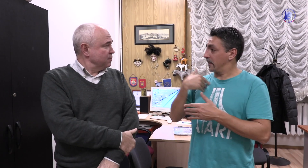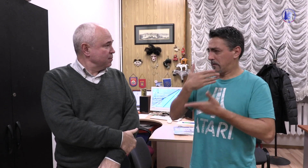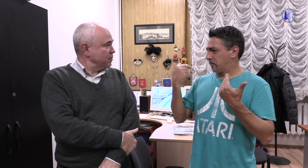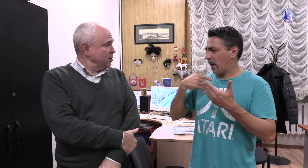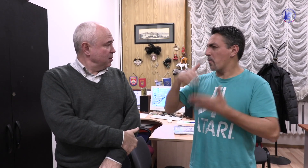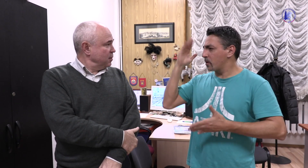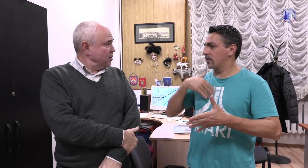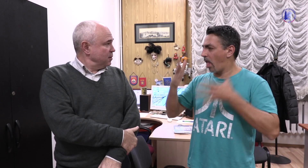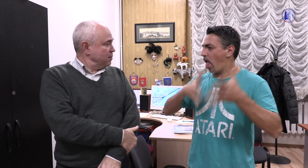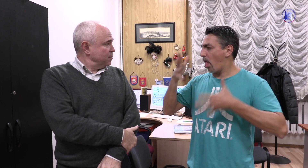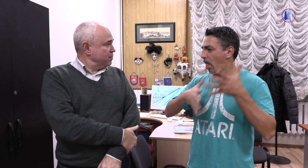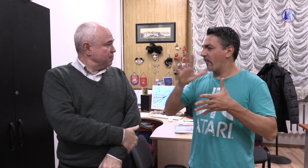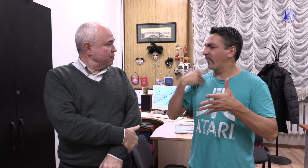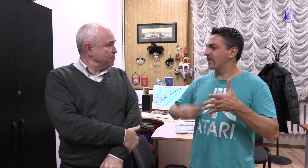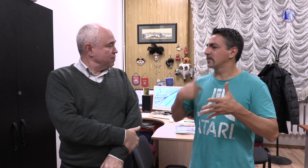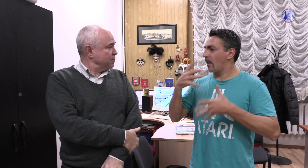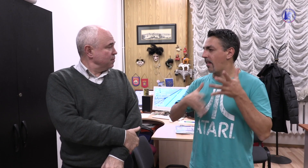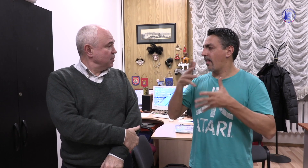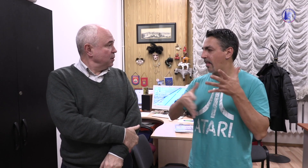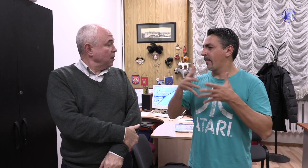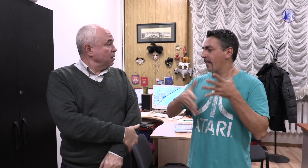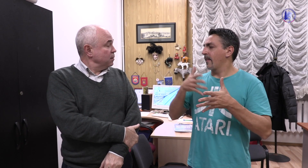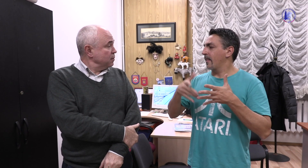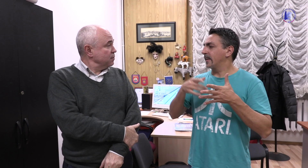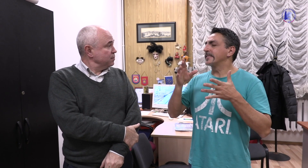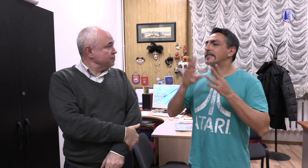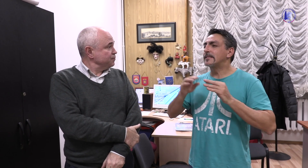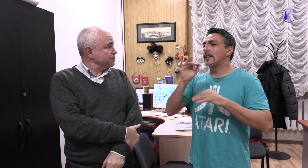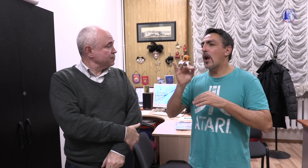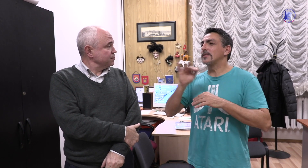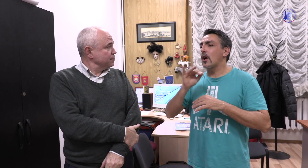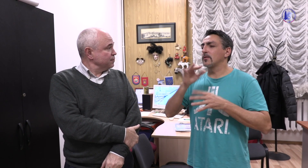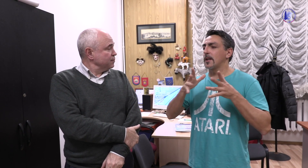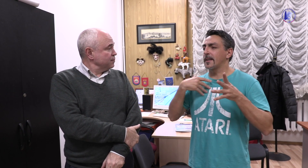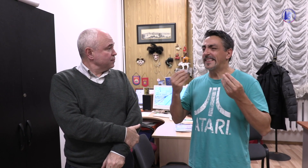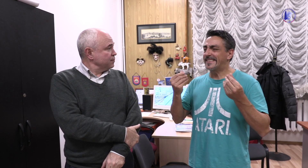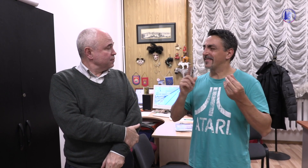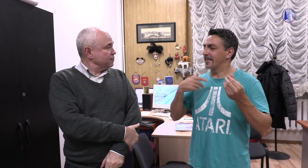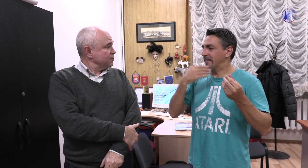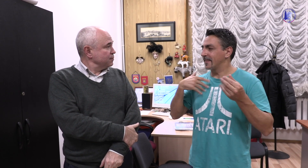Верно, микс. А раньше не было, я выступал на французском жестовом языке. Рассказывал историю за историей. Не то…